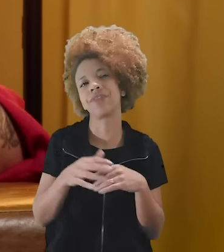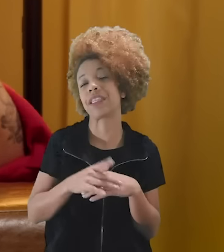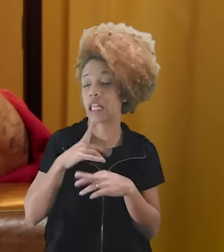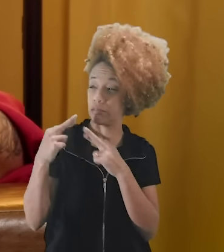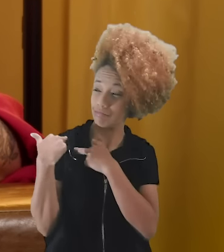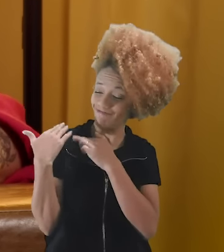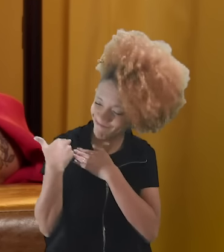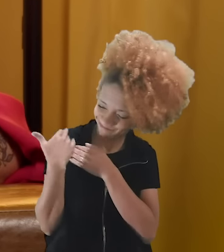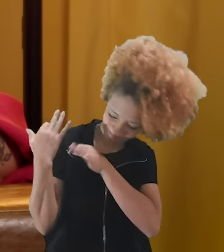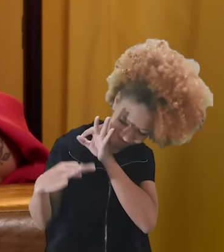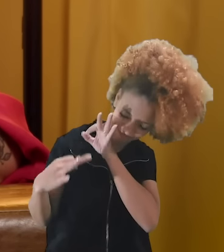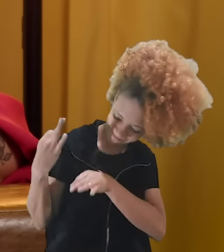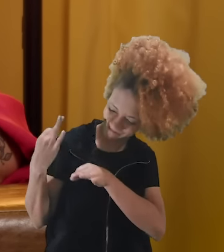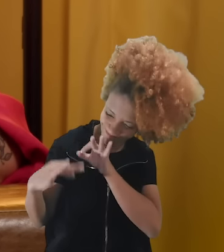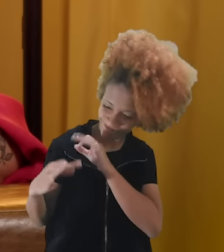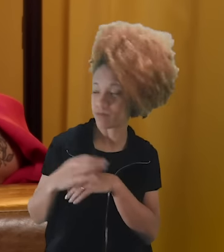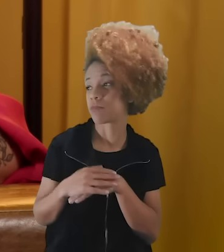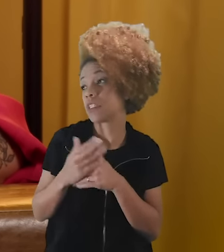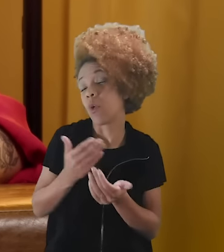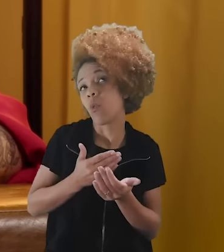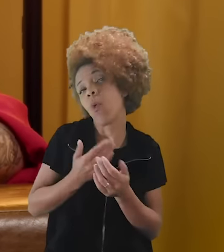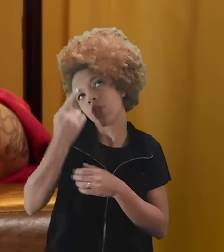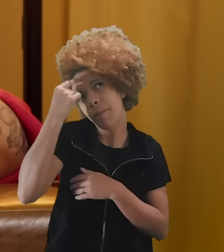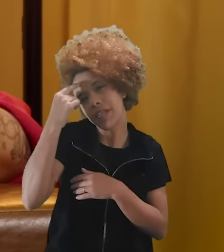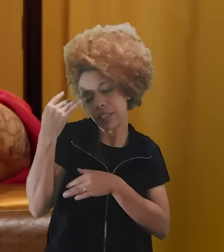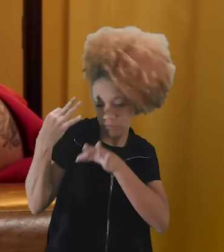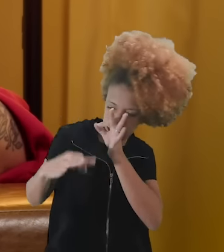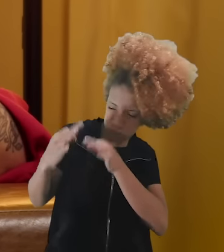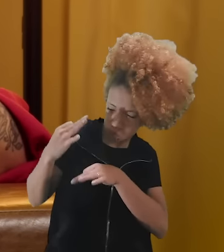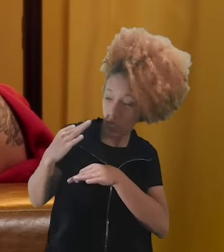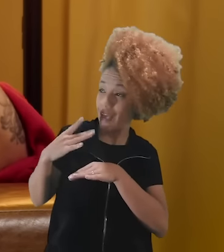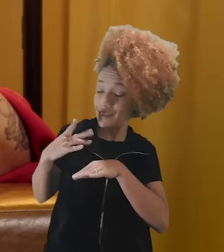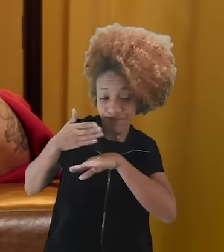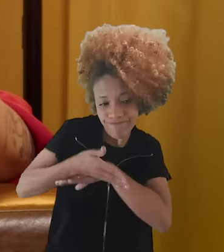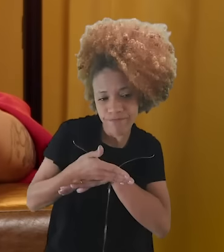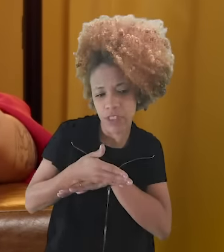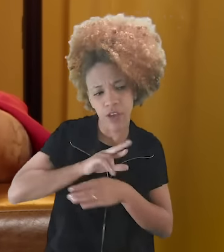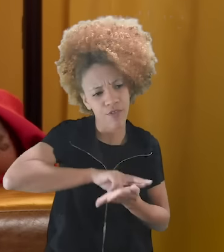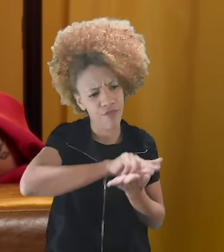gente carrega pra frente então quando a gente tem essa síndrome do impostor daí chega esse mundar de